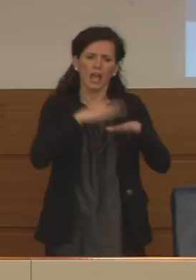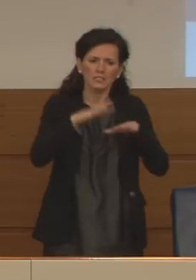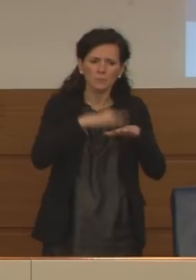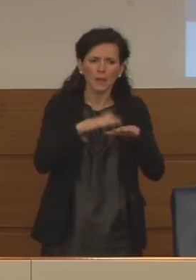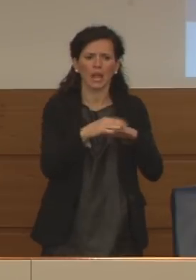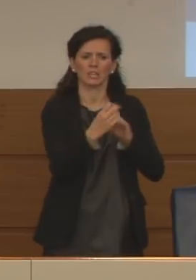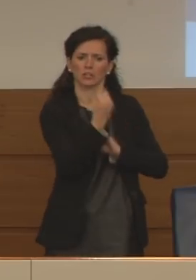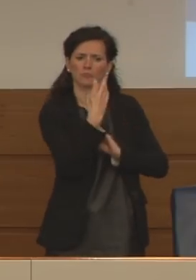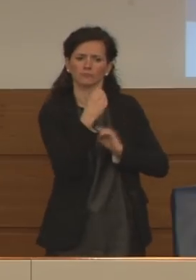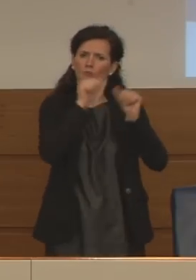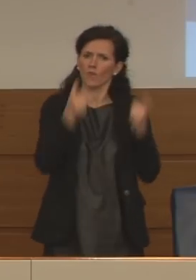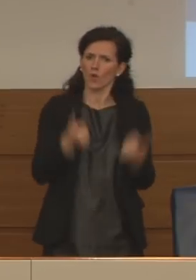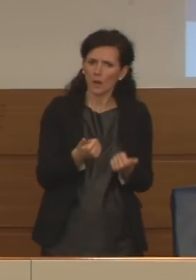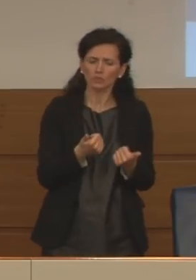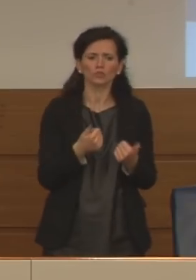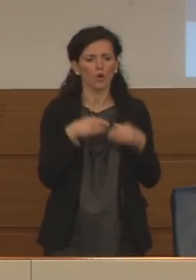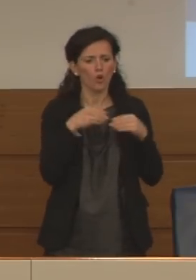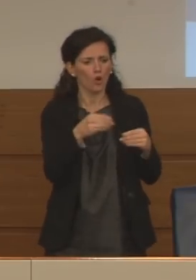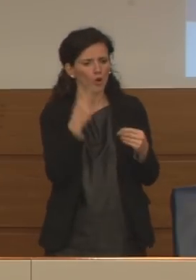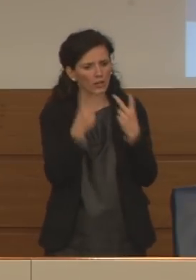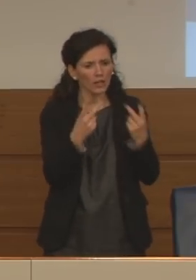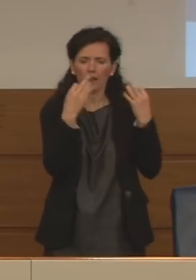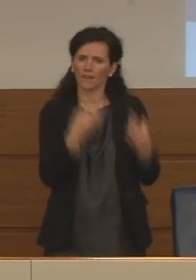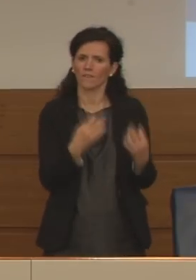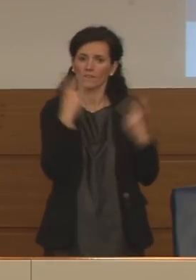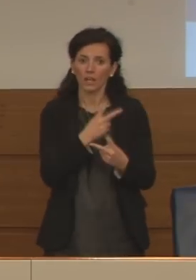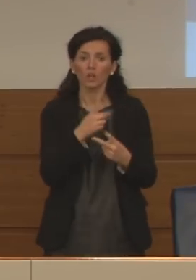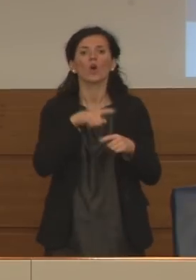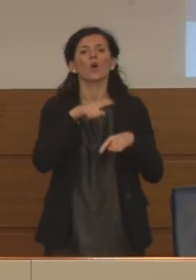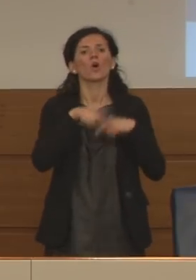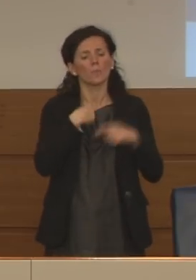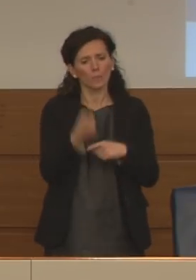nelle regioni di appartenenza dei singoli medici nel momento in cui la